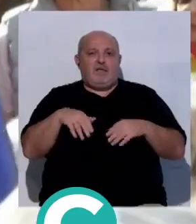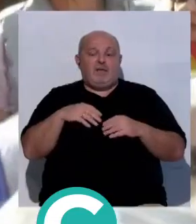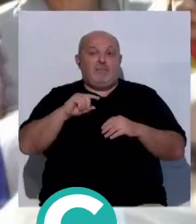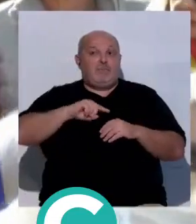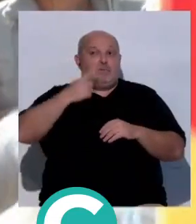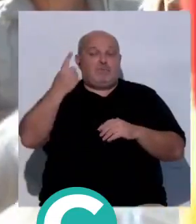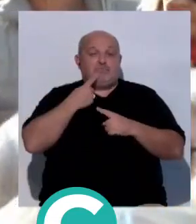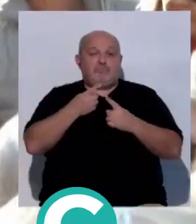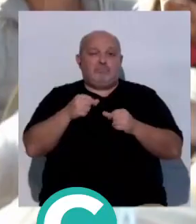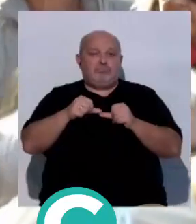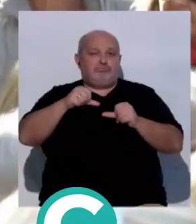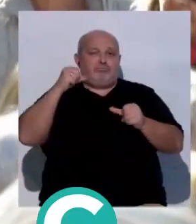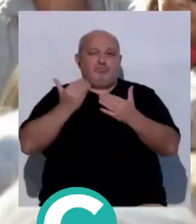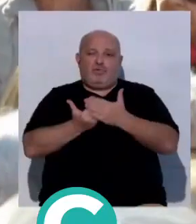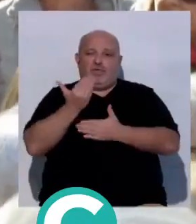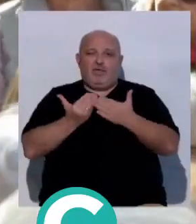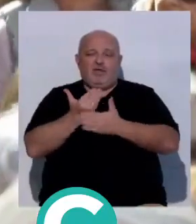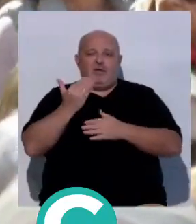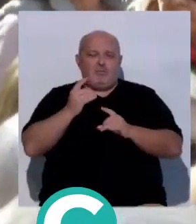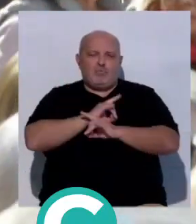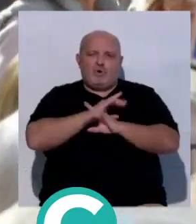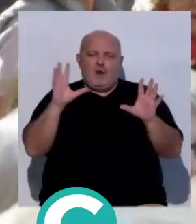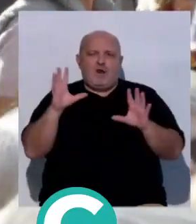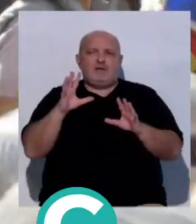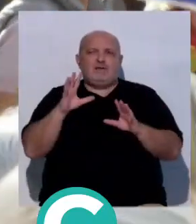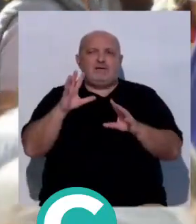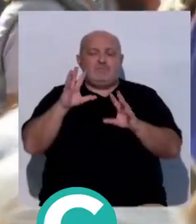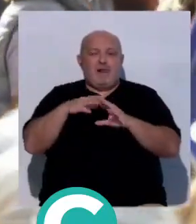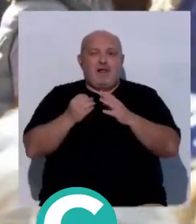que dijimos ya hace muchos días que condenamos eh cualquier situación para ir a la a la a la